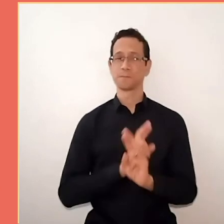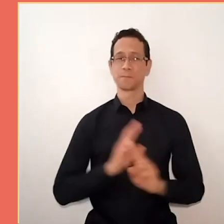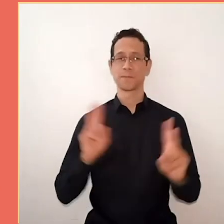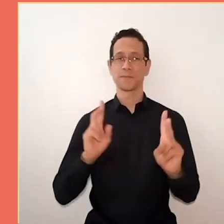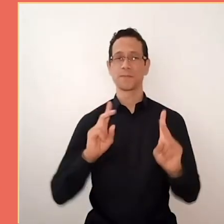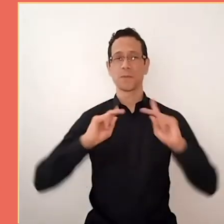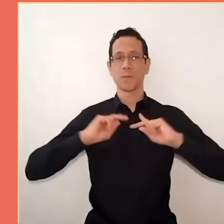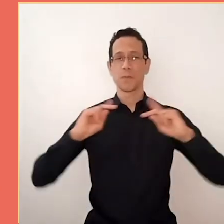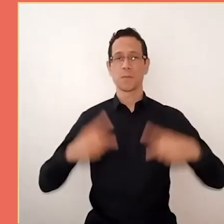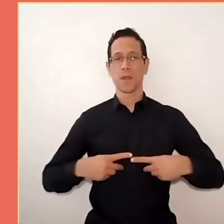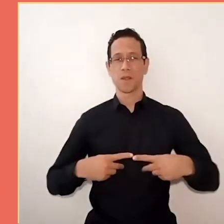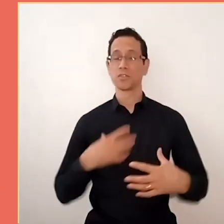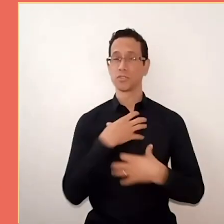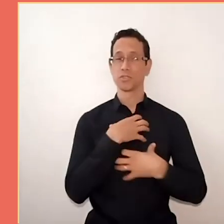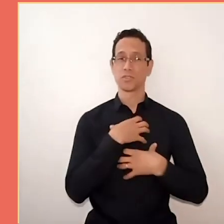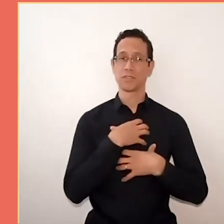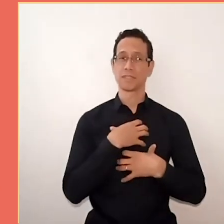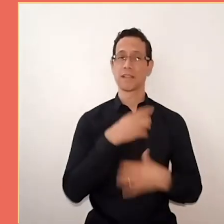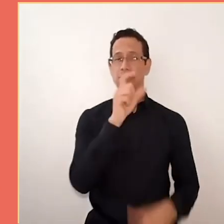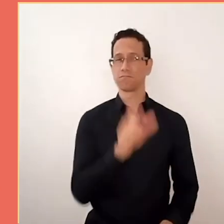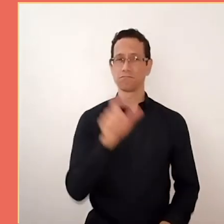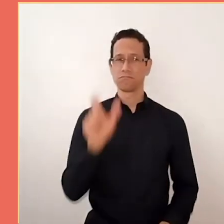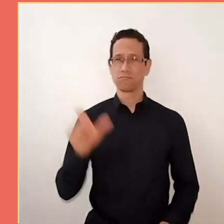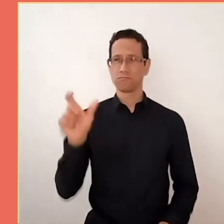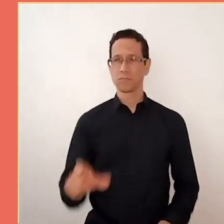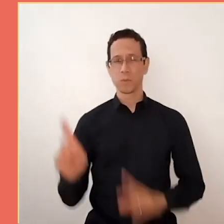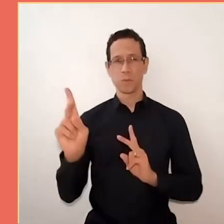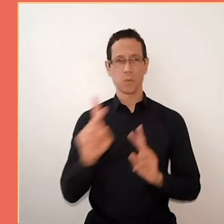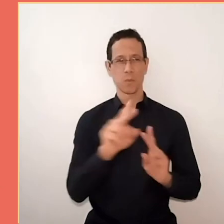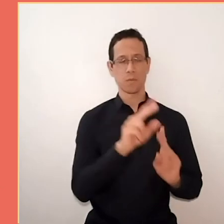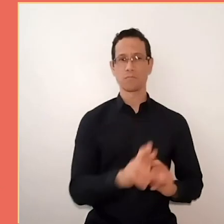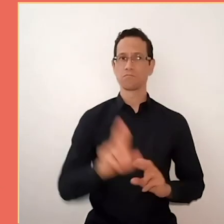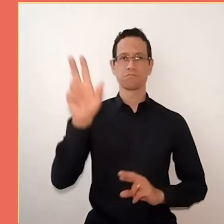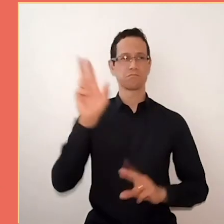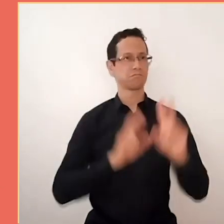Nosso modo de ser como nenhum outro vivente. Morremos.